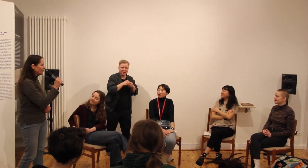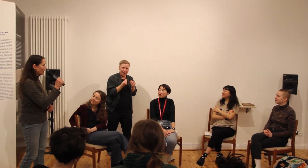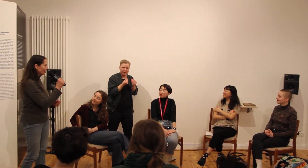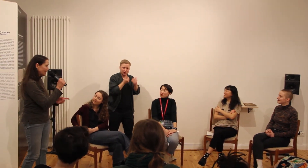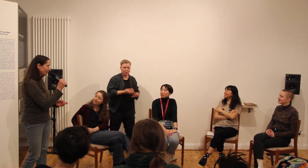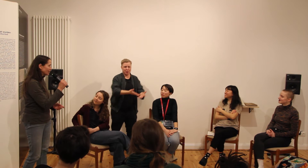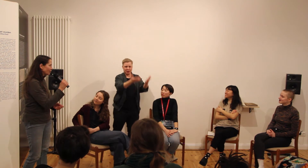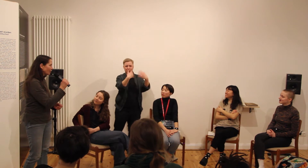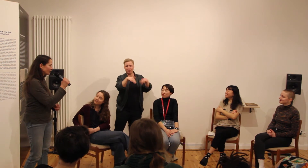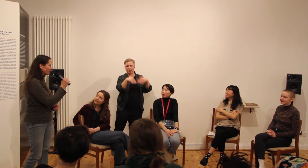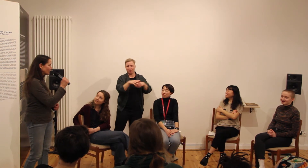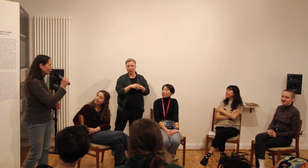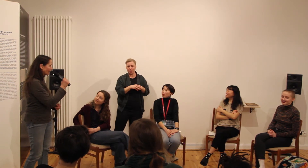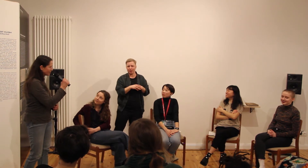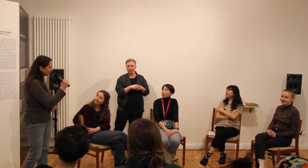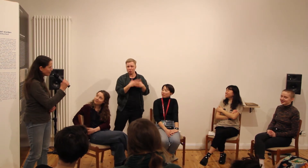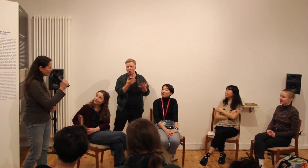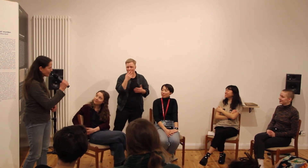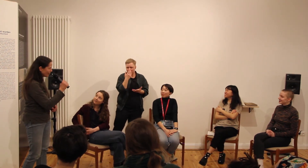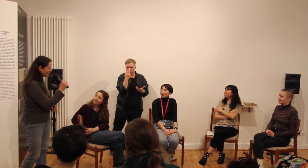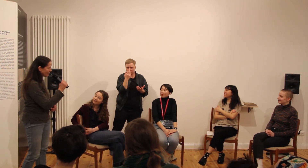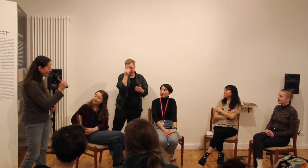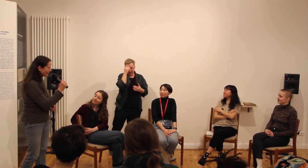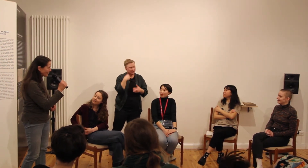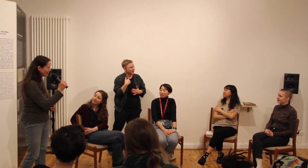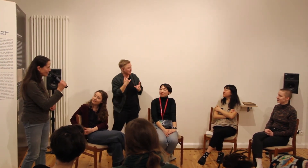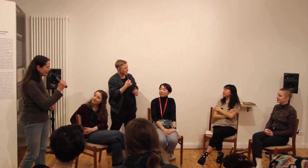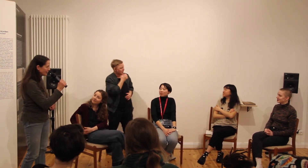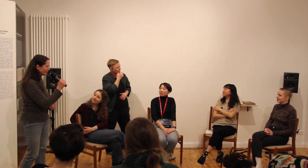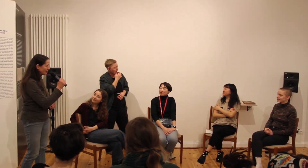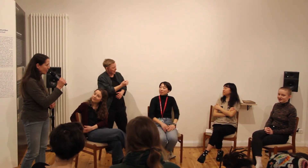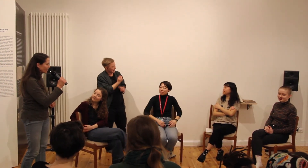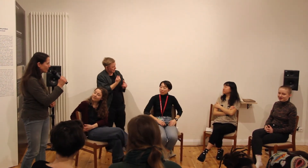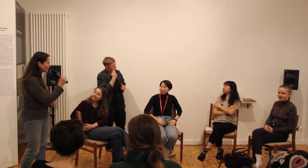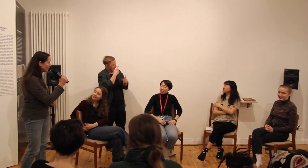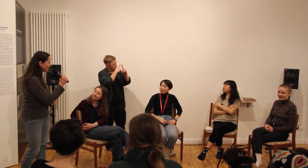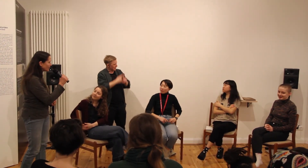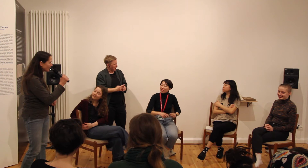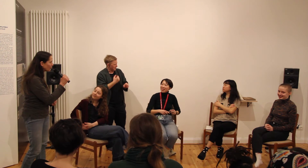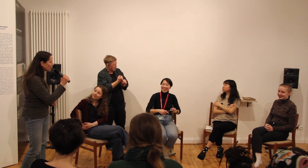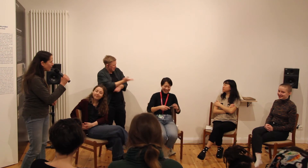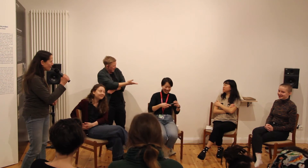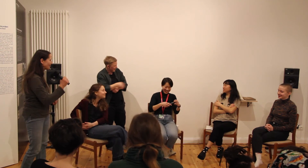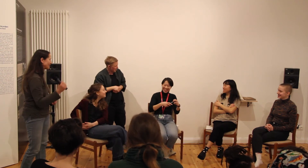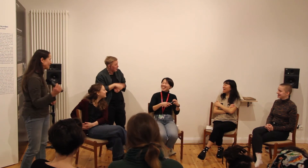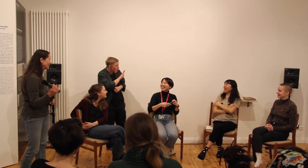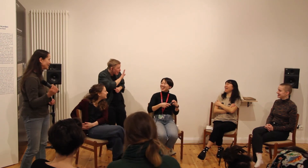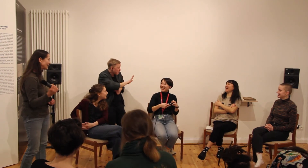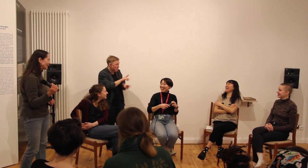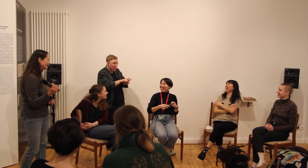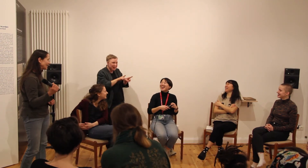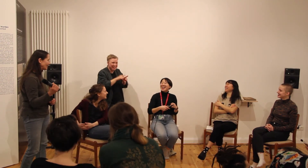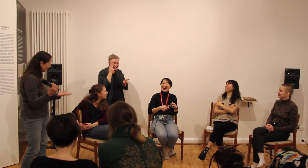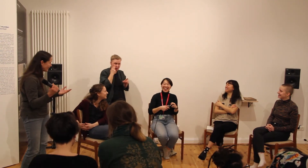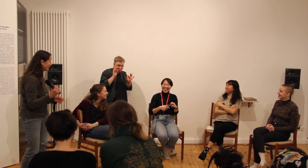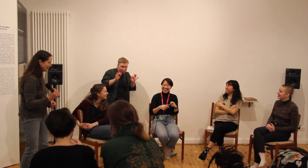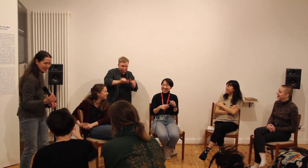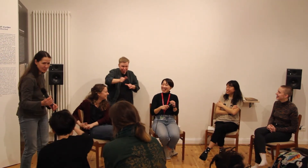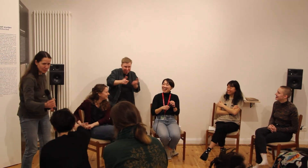Meine Frage an dich ist jetzt noch, was machst du jetzt in Amsterdam? Und wie geht es deinem Bruder?